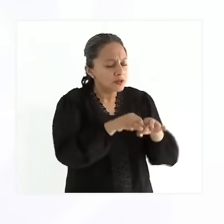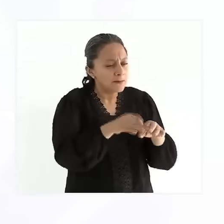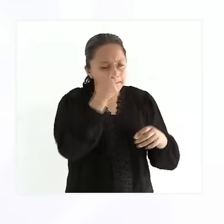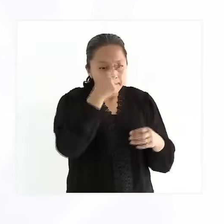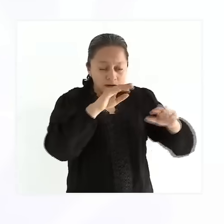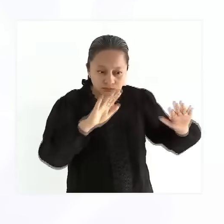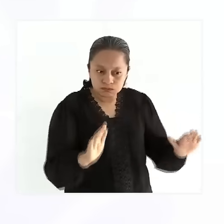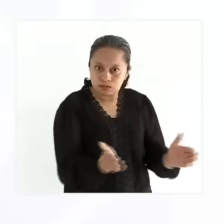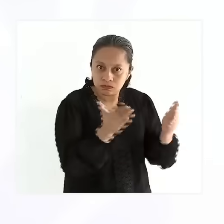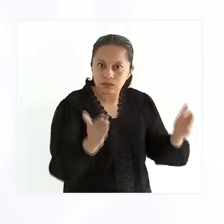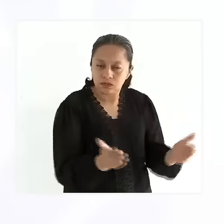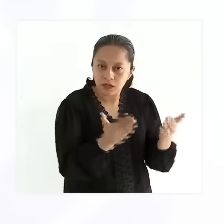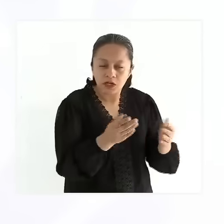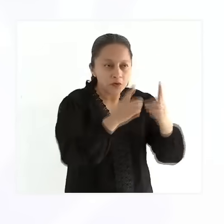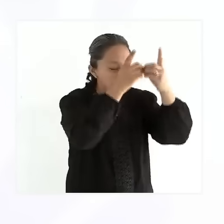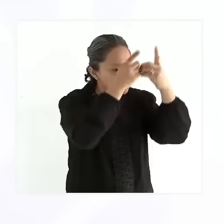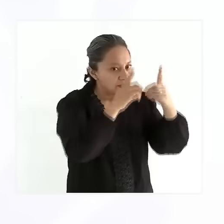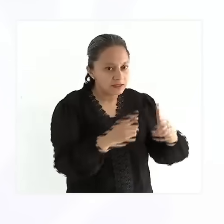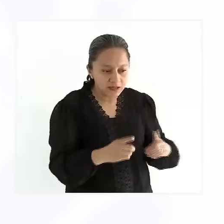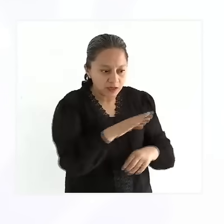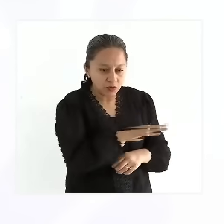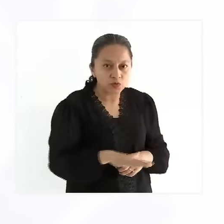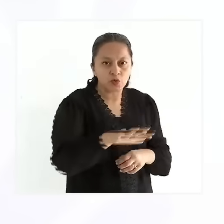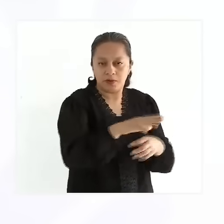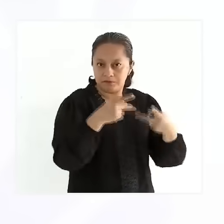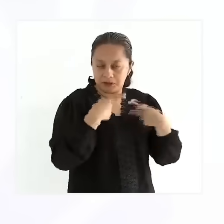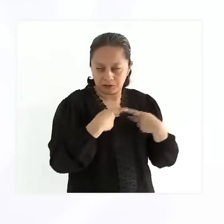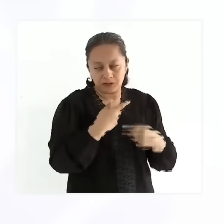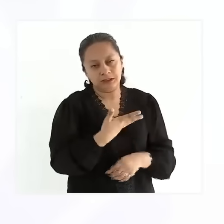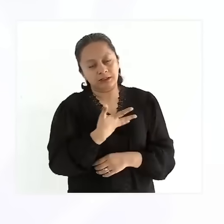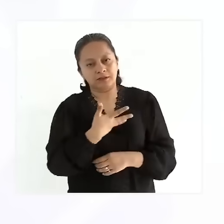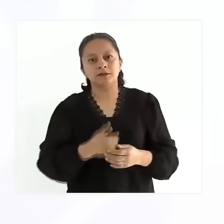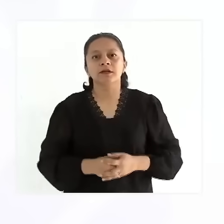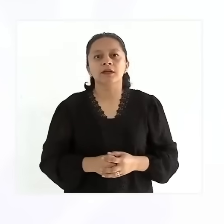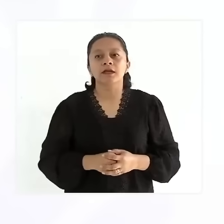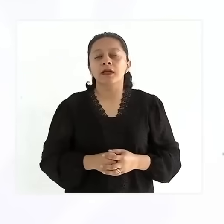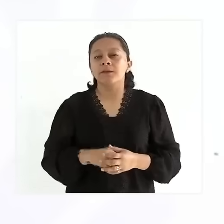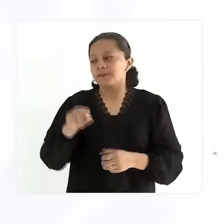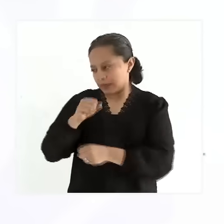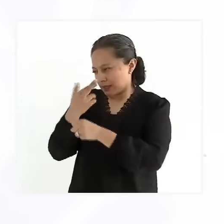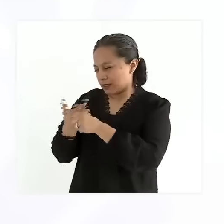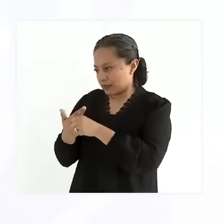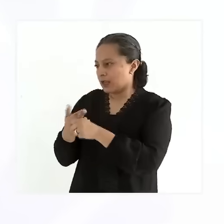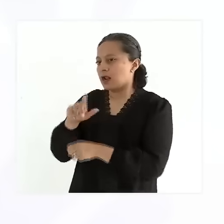prosperidad y un desarrollo al alcance de todas y de todos. y a la secretaria Lucelena González,